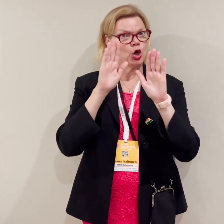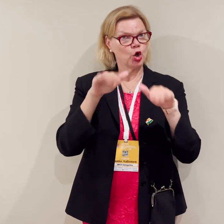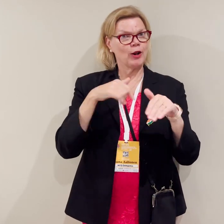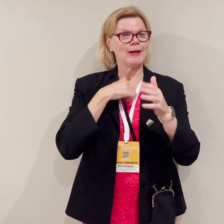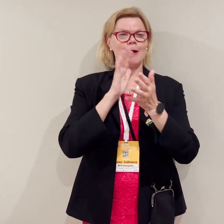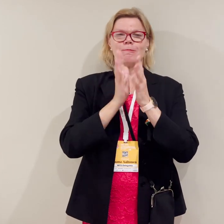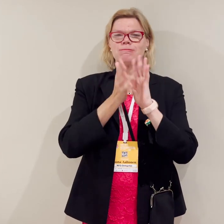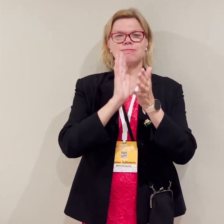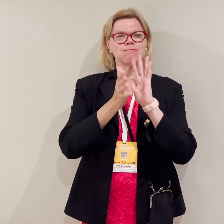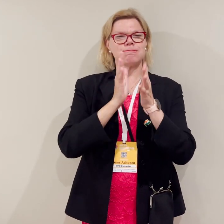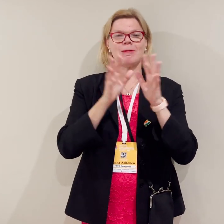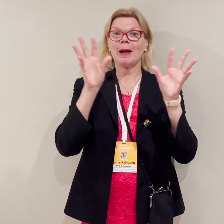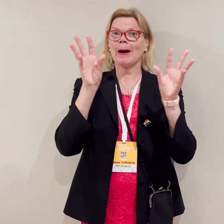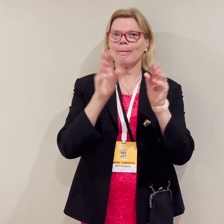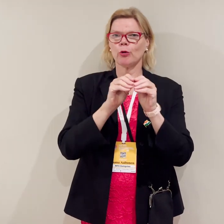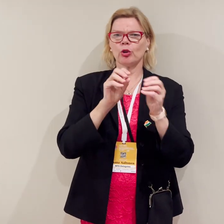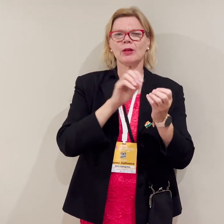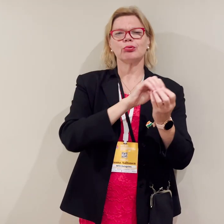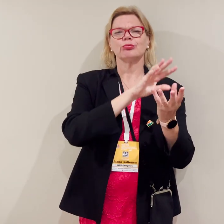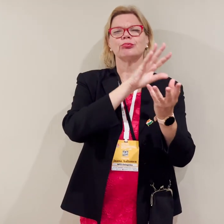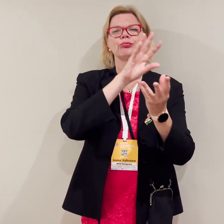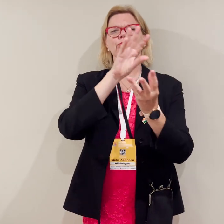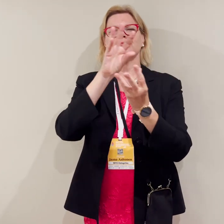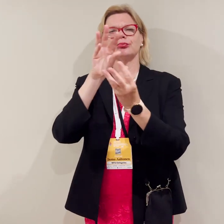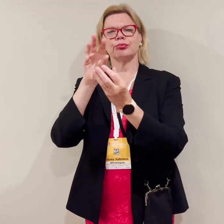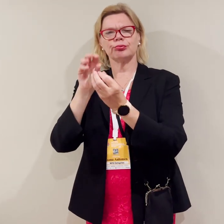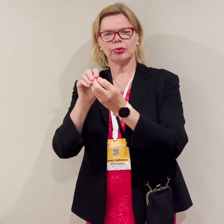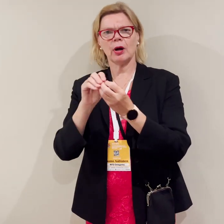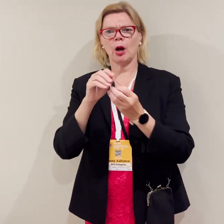raportoimme toisen yleiskokouspäivän tapahtumista.